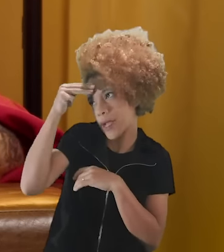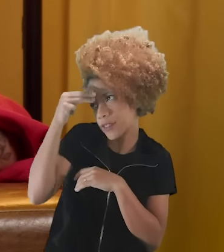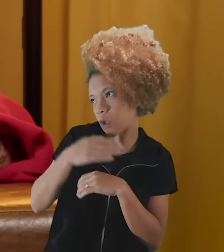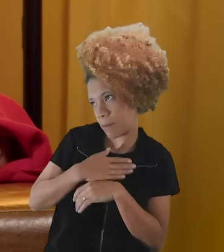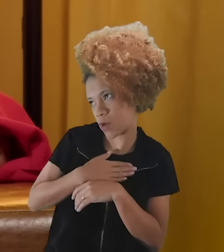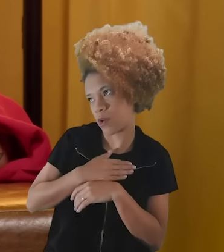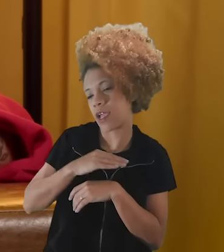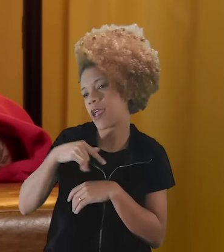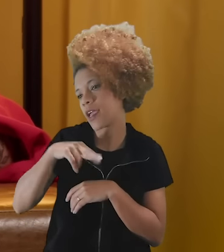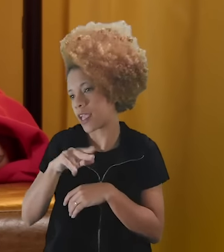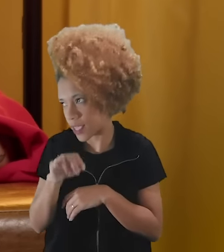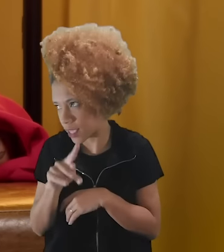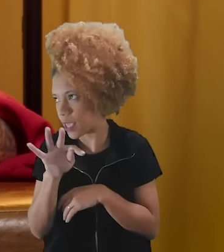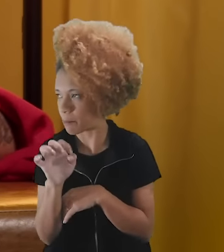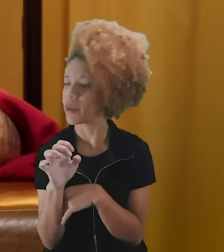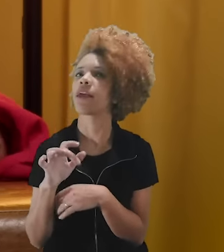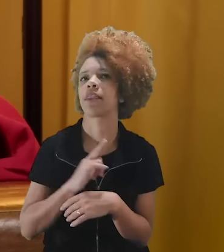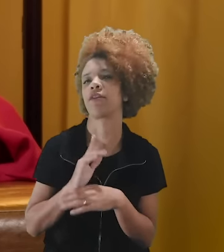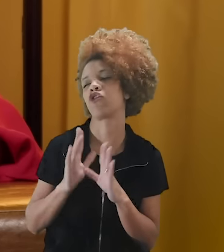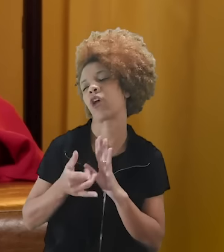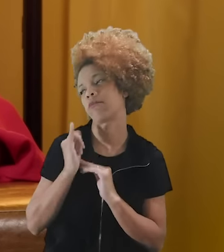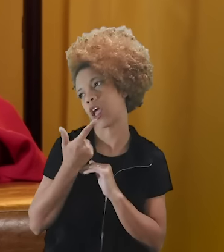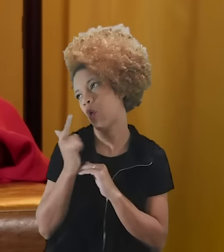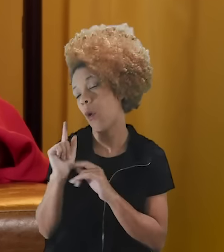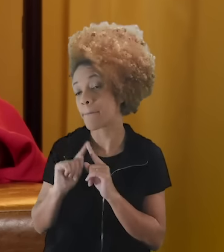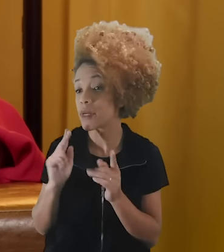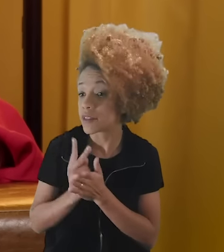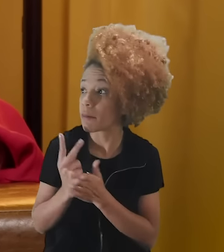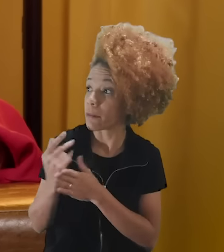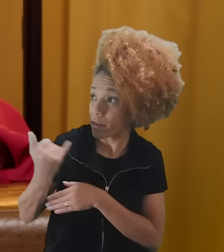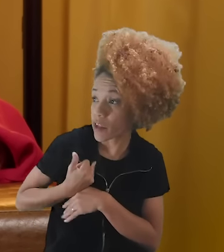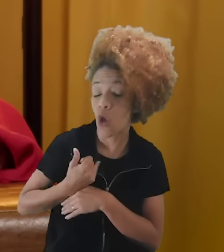é o kep Hoje ele é narrador de CS mas já fez R Six enfim ele sempre me falou Babi quando você